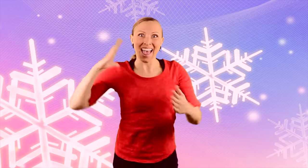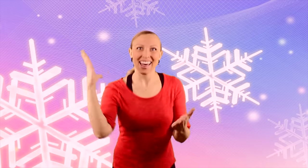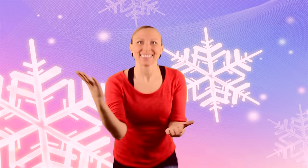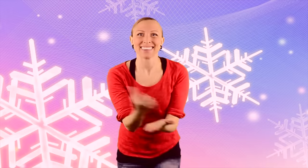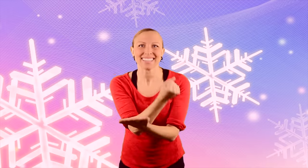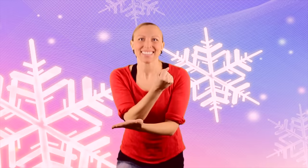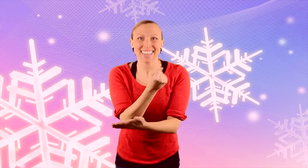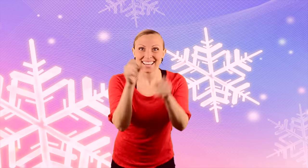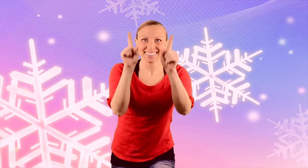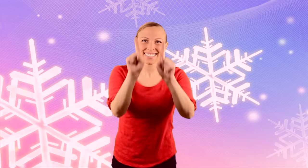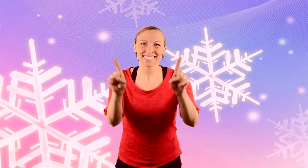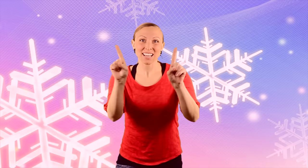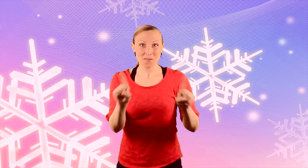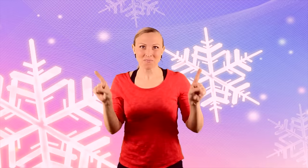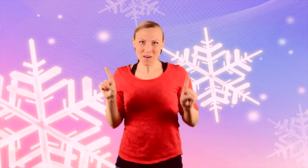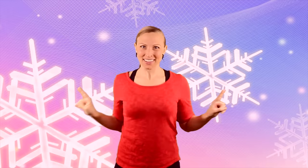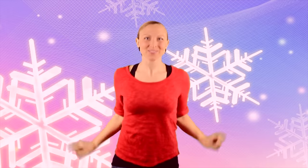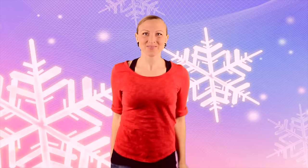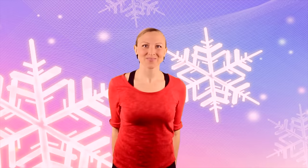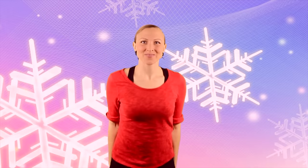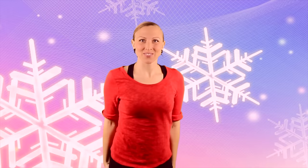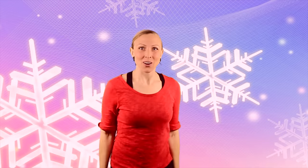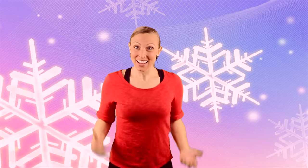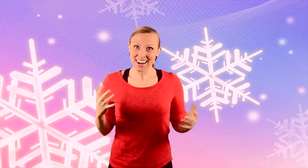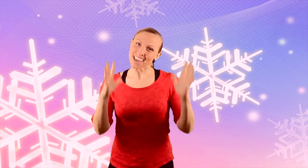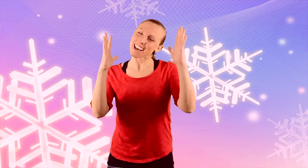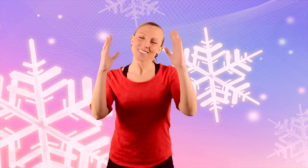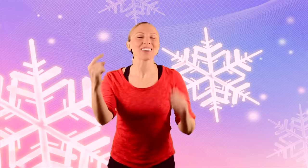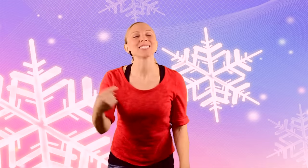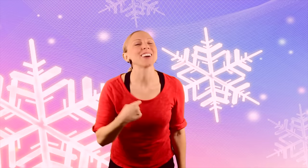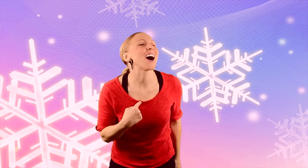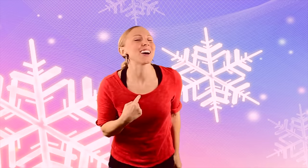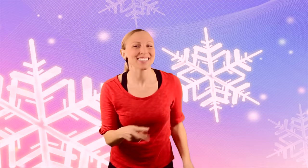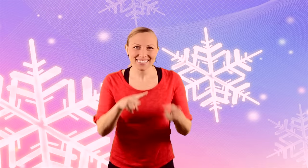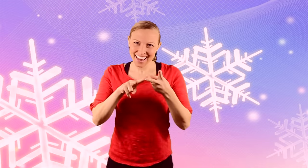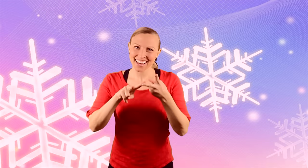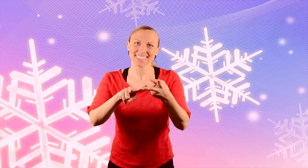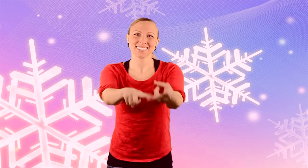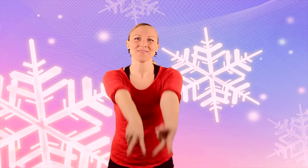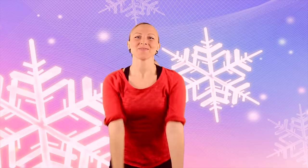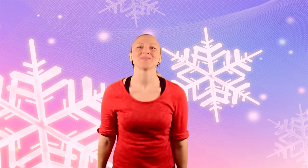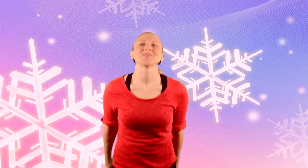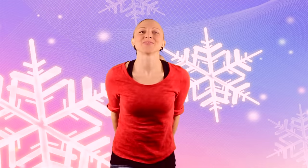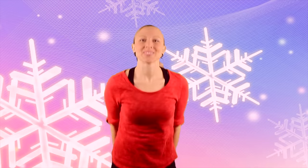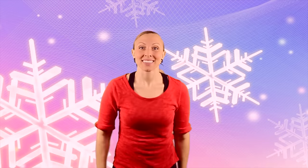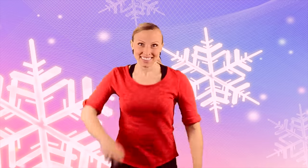Äntligen december och nu lever jag igen.